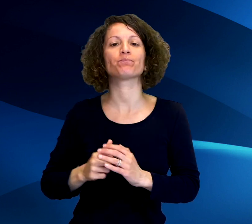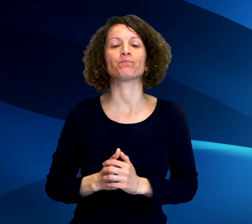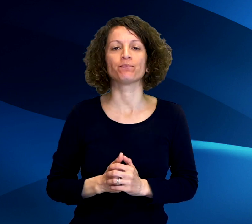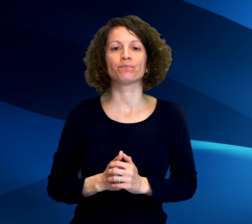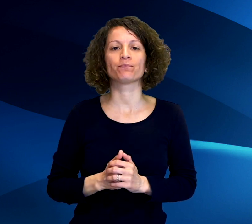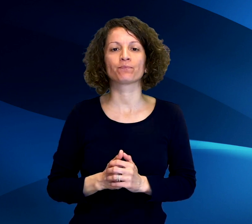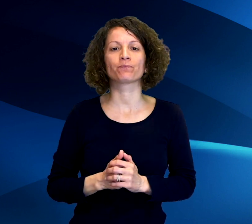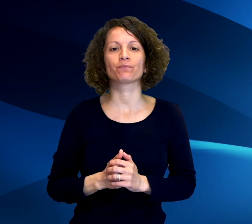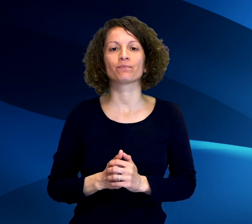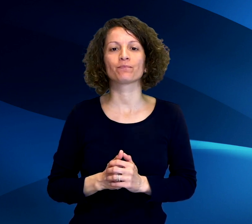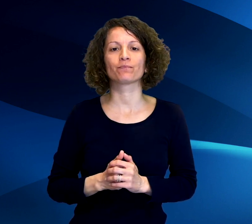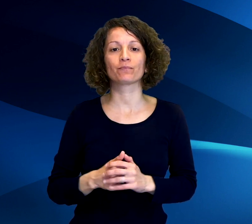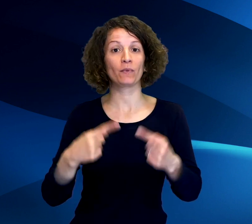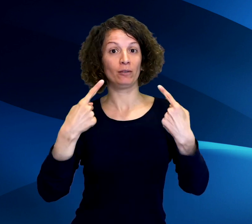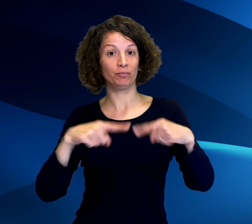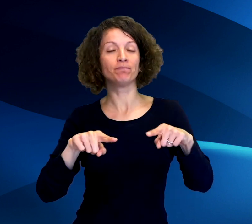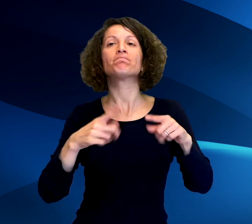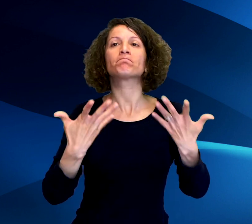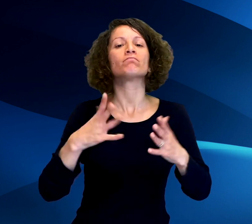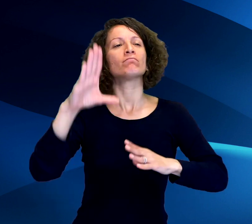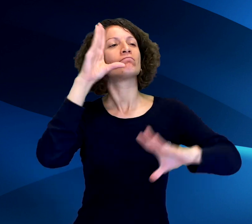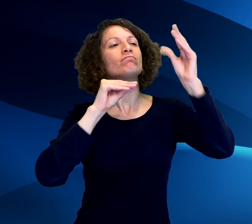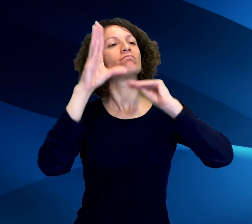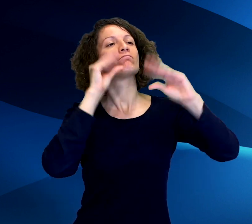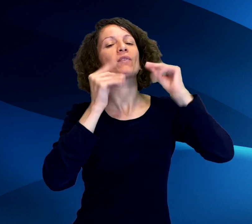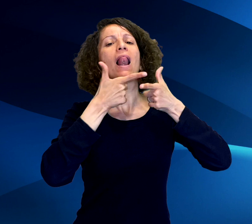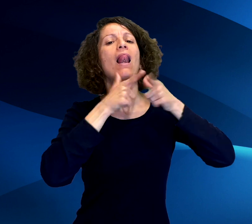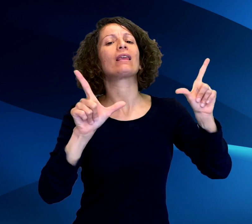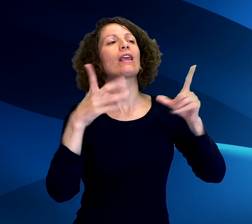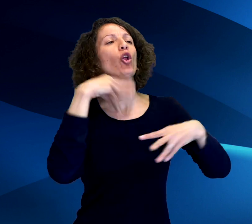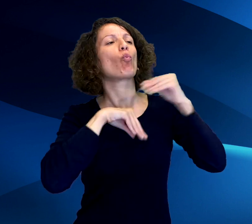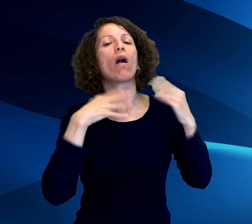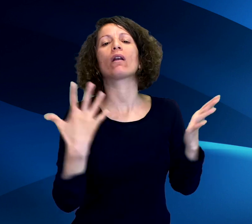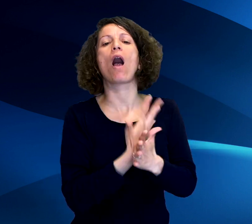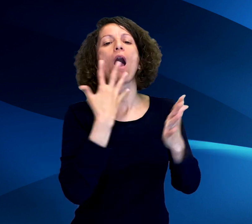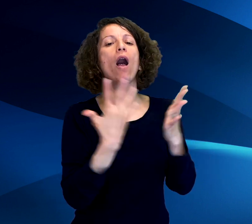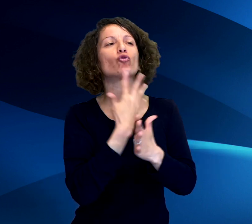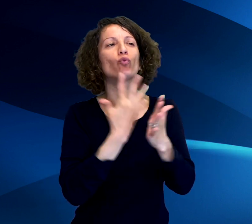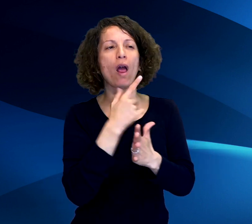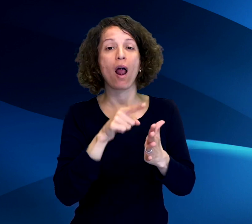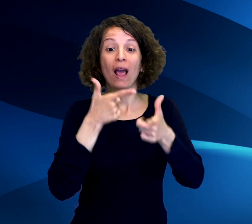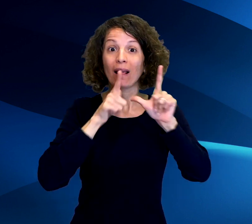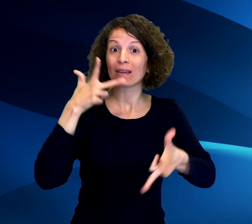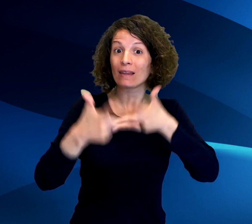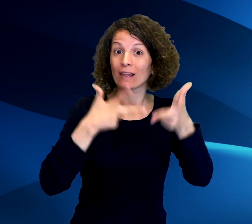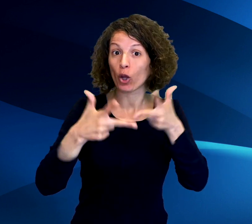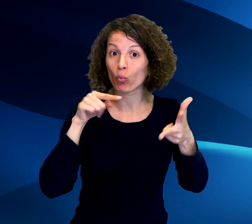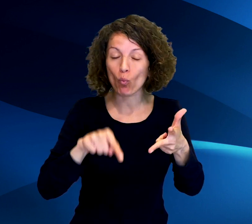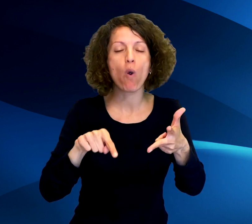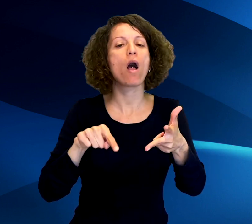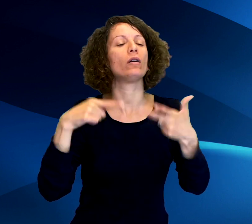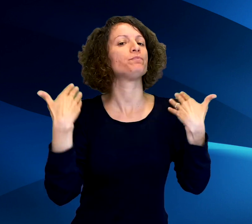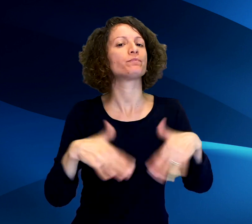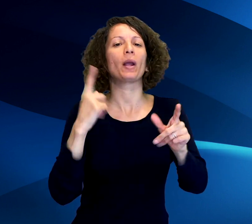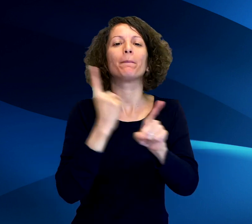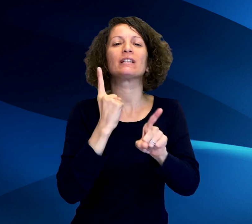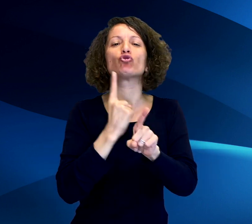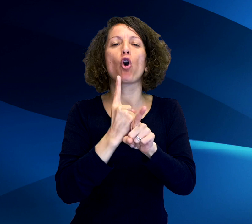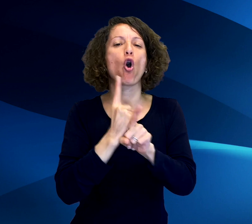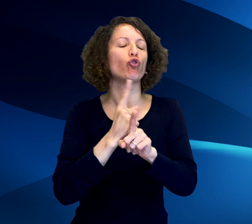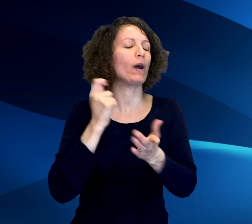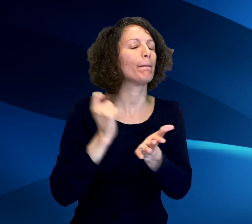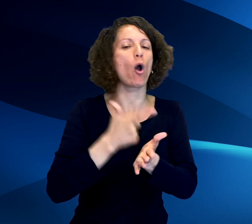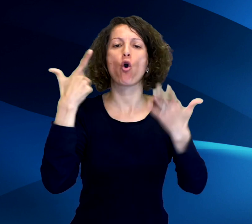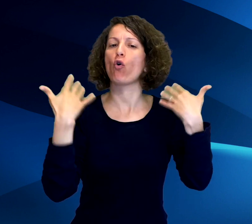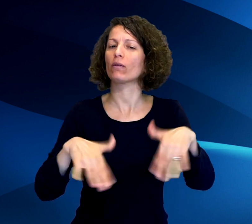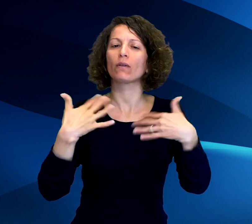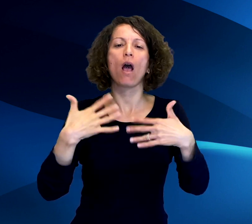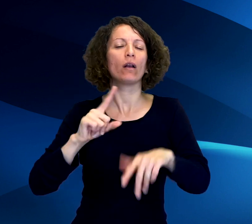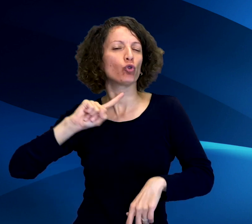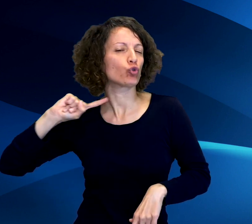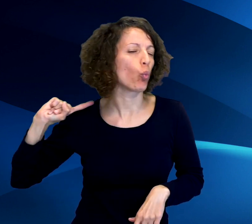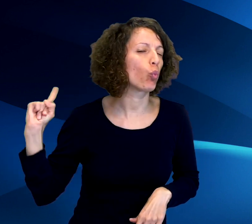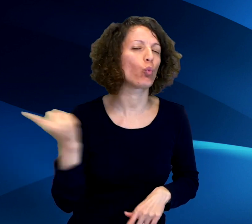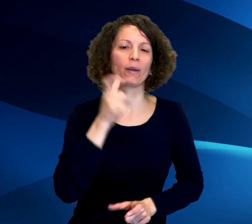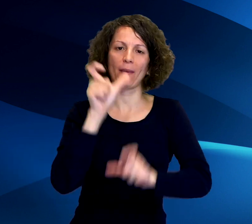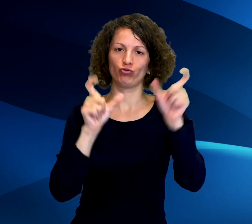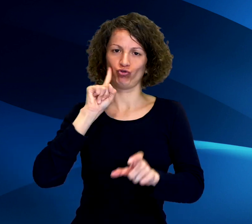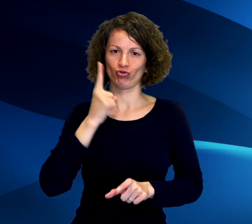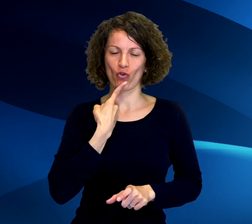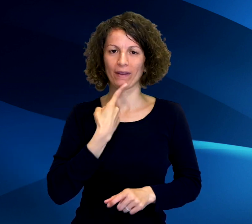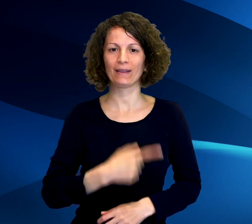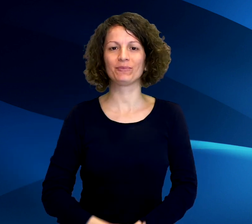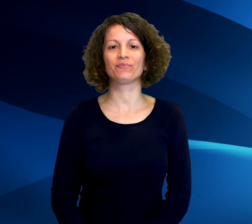Il bisogno di una naturale acquisizione linguistica in lingua dei segni è fondamentale per tutte le persone sorde.